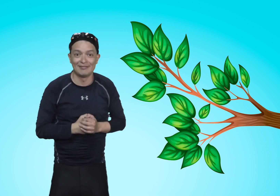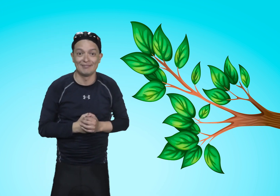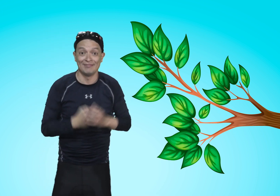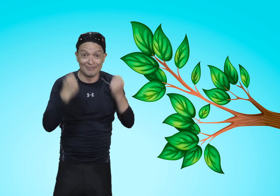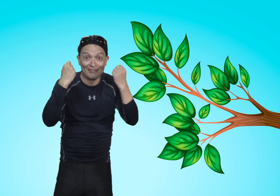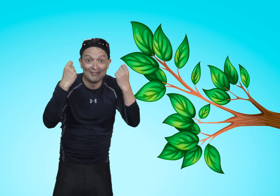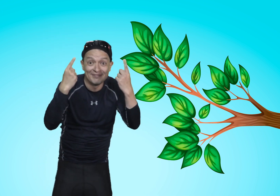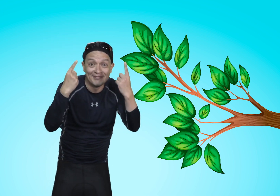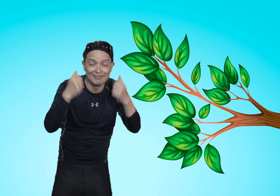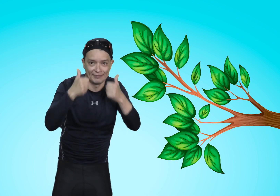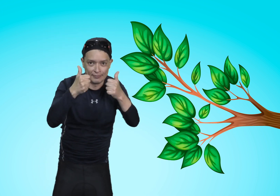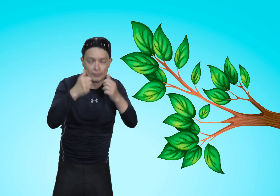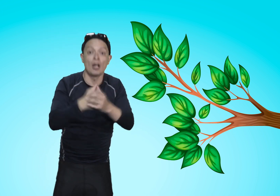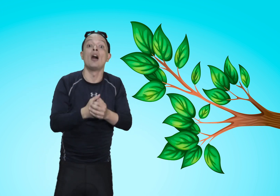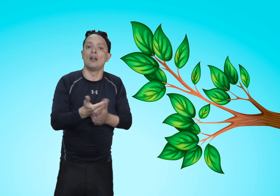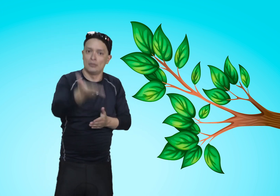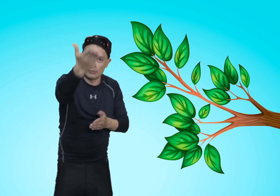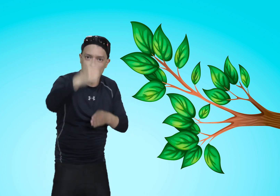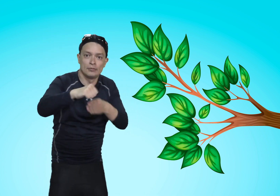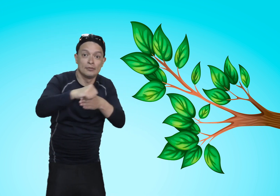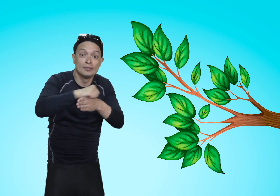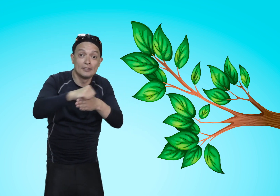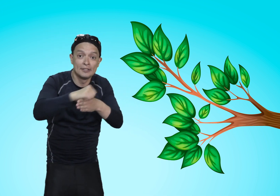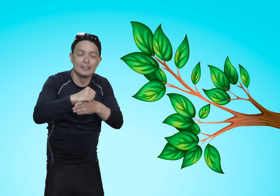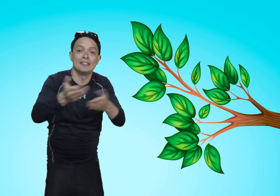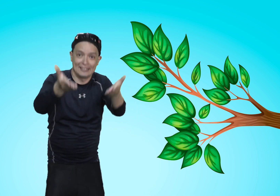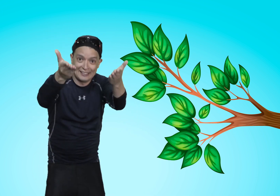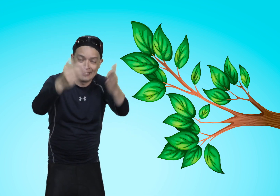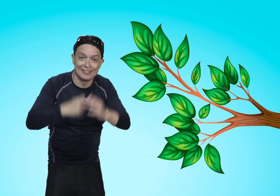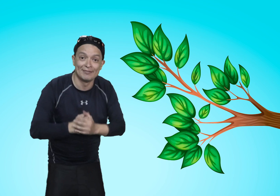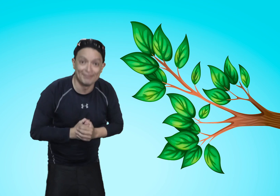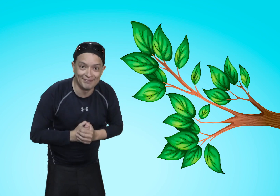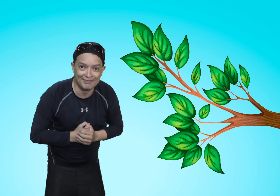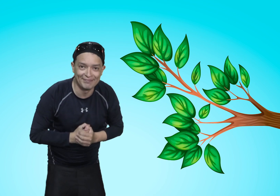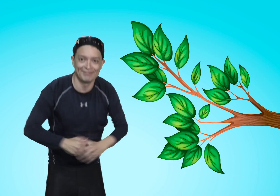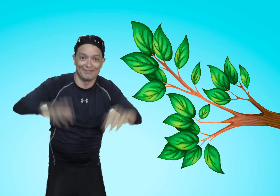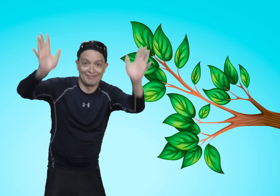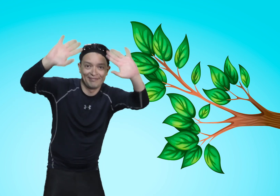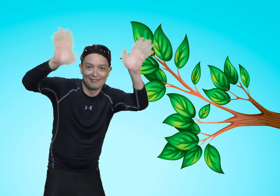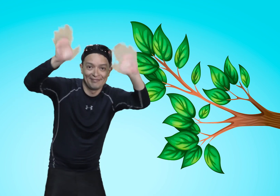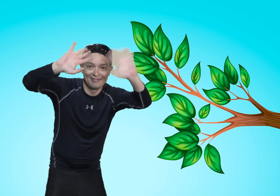¿Entendieron? Ahora pueden practicar, adelante. ¡Chao!